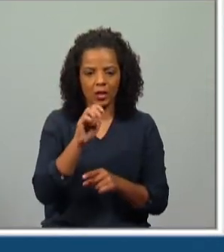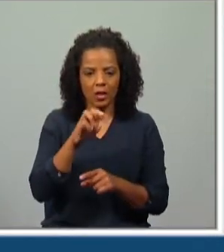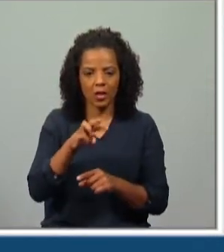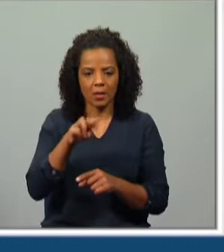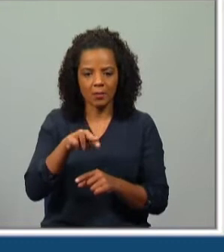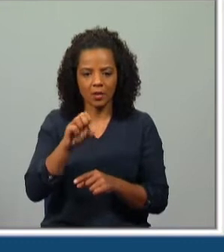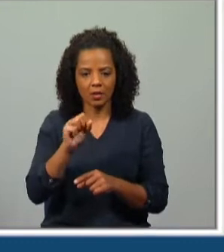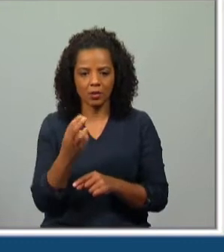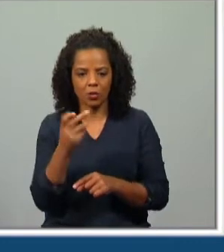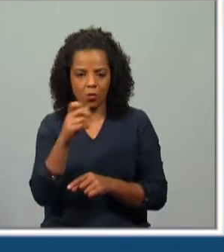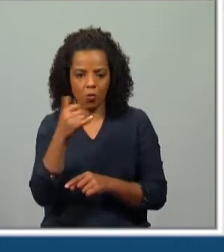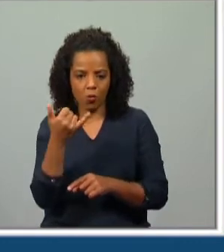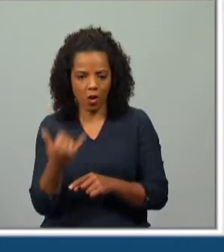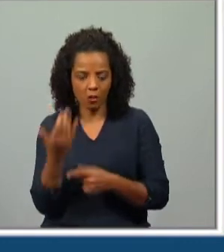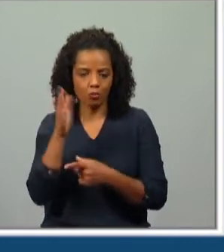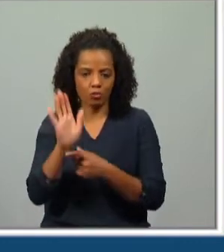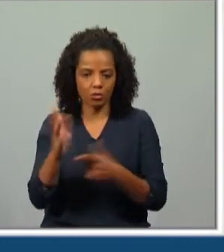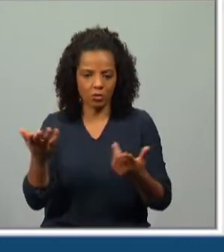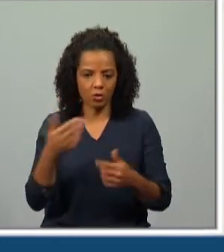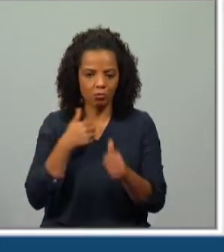[Música] [歌曲]